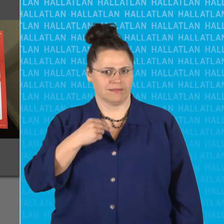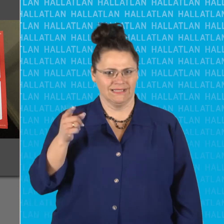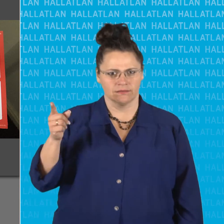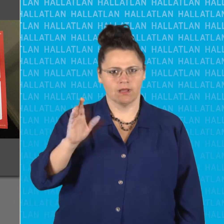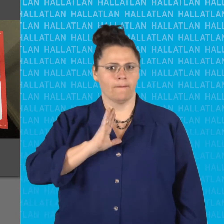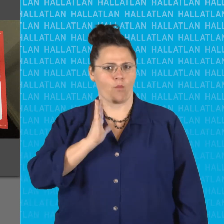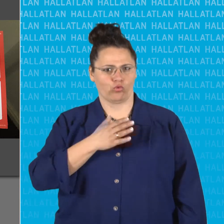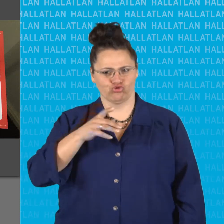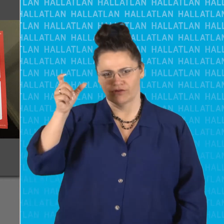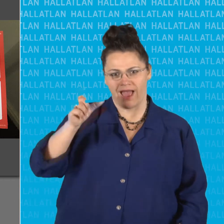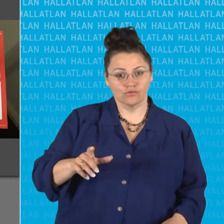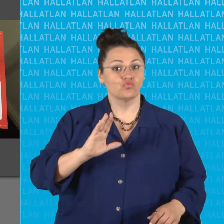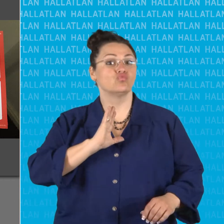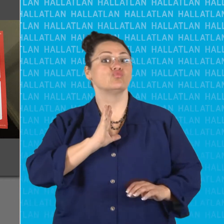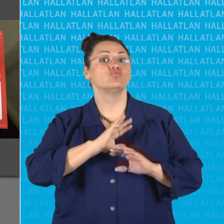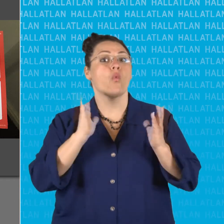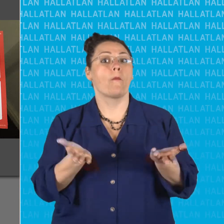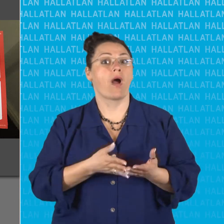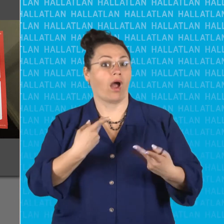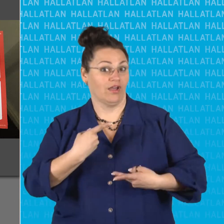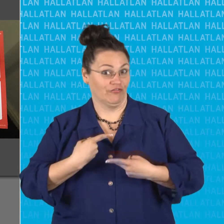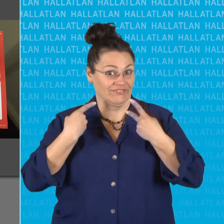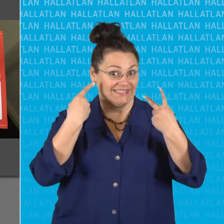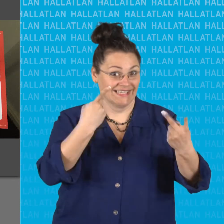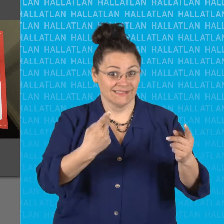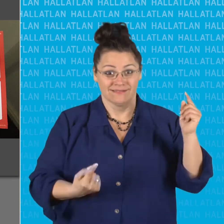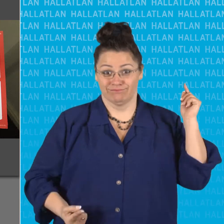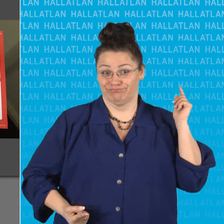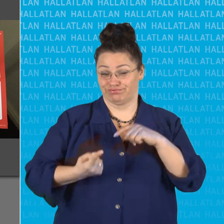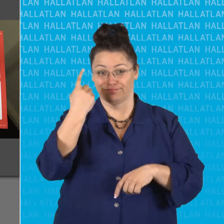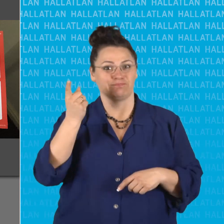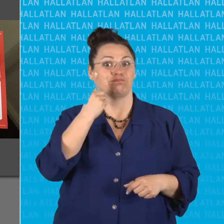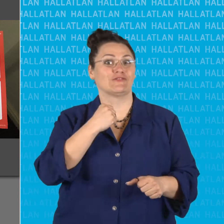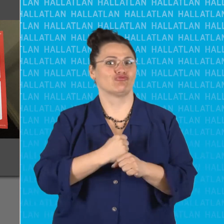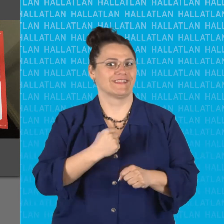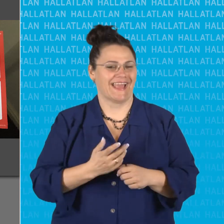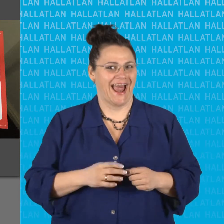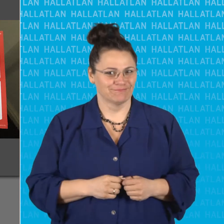Minden idők egyik legbénábbra sikerült csomagkézbesítését hajtott végre egy brit postás,